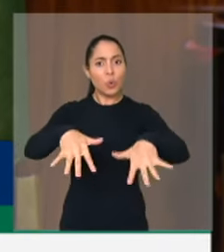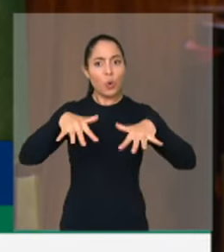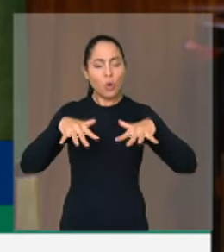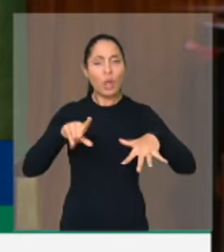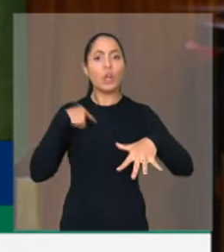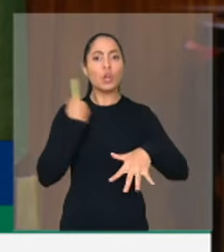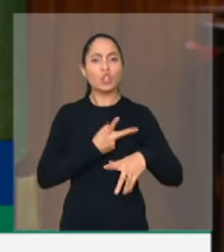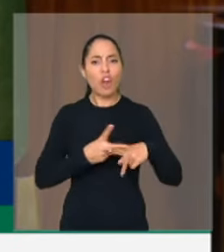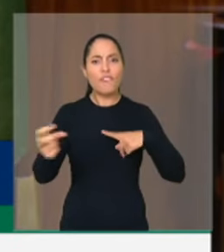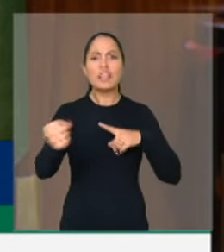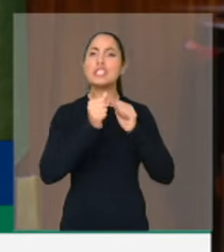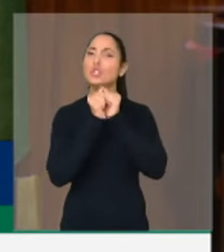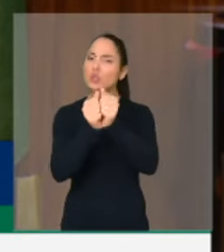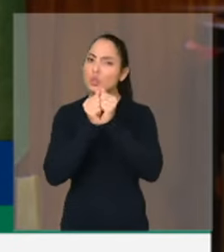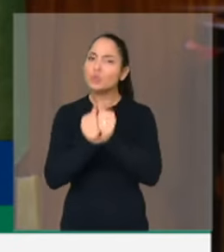VENCERMOS A COVID. VIVA A AROLDO LIMA, AROLDO LIMA